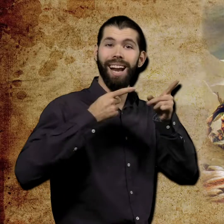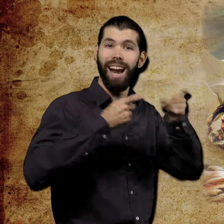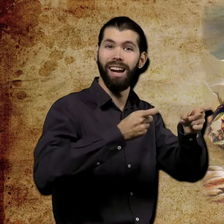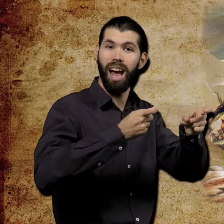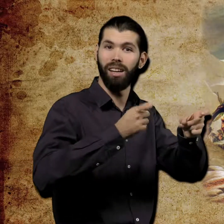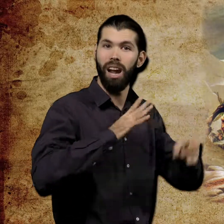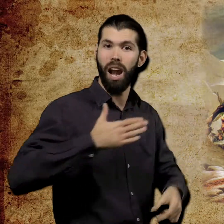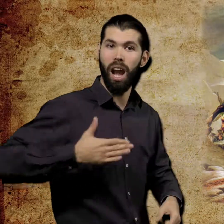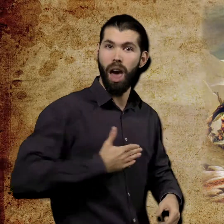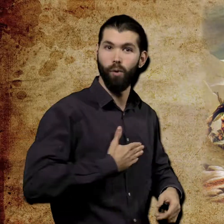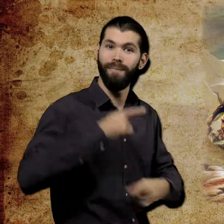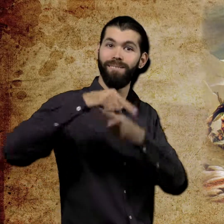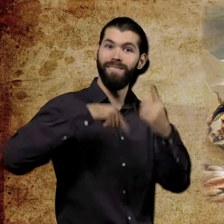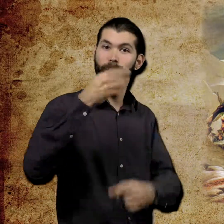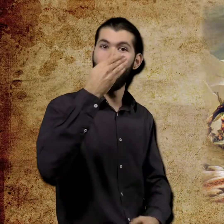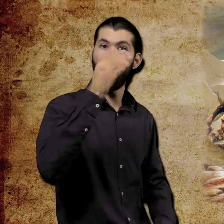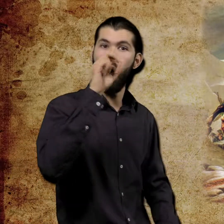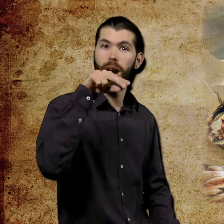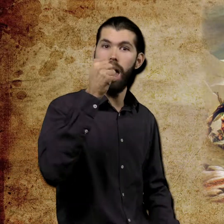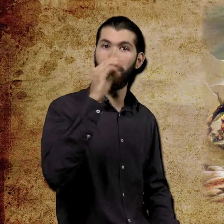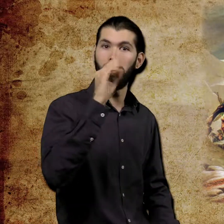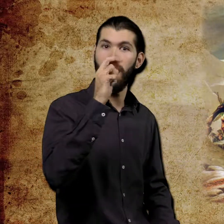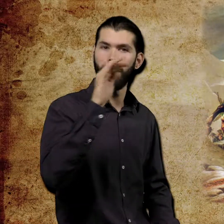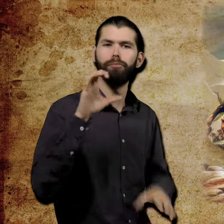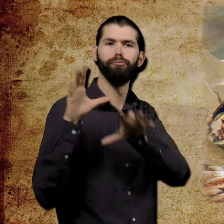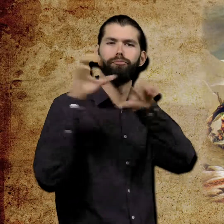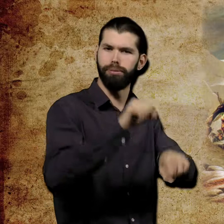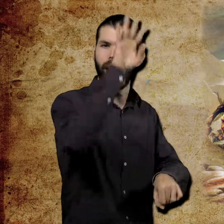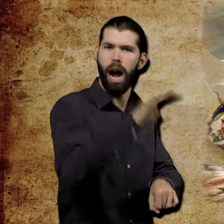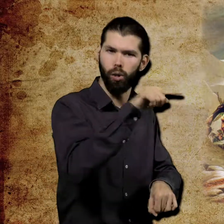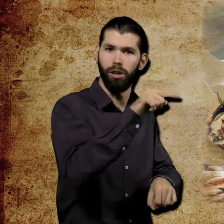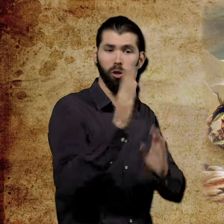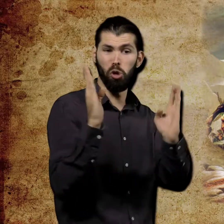Durant les guerres napoleòniques, Catalunya va ser temporalment segregada per Bonaparte.